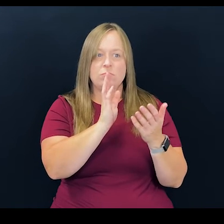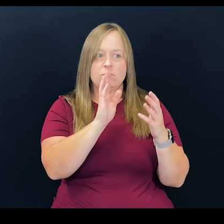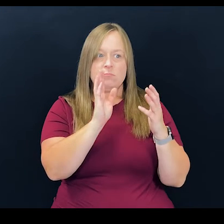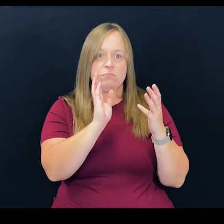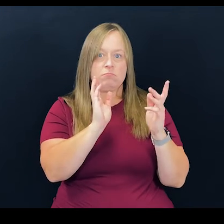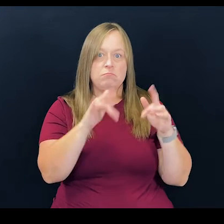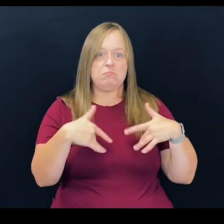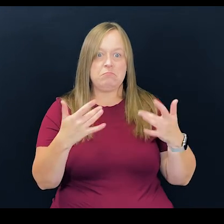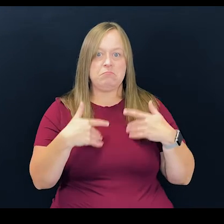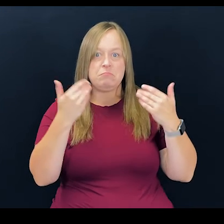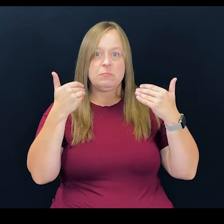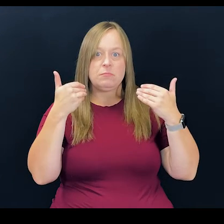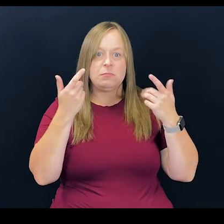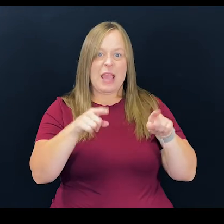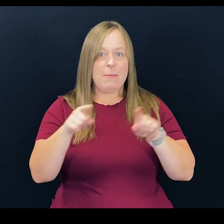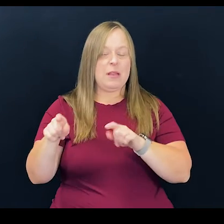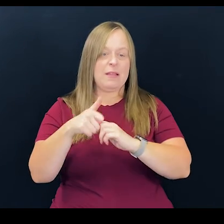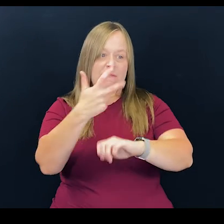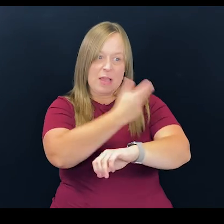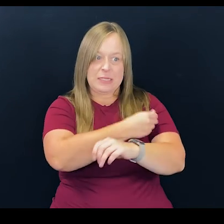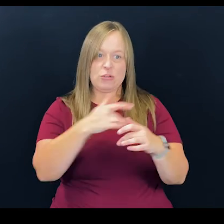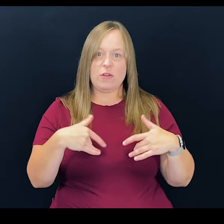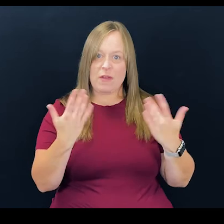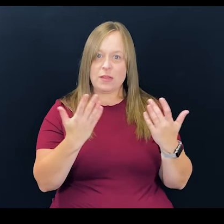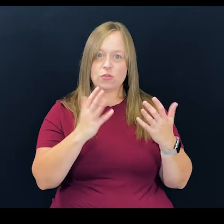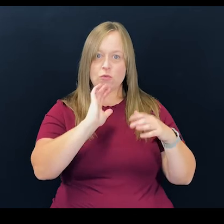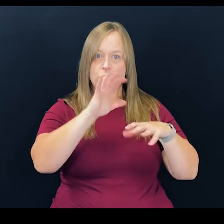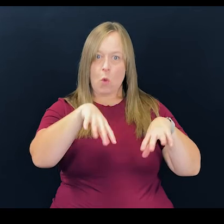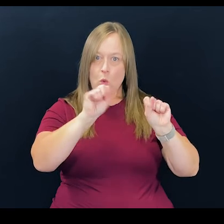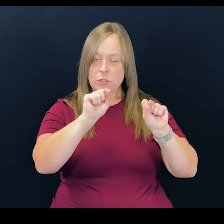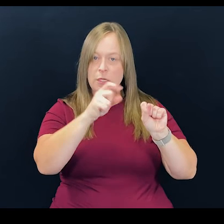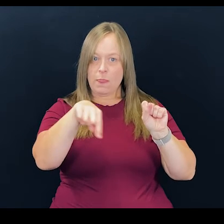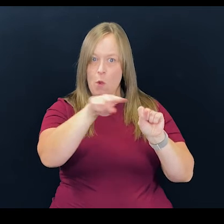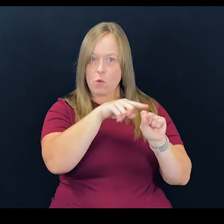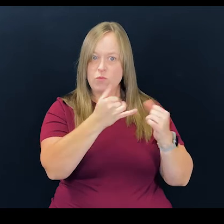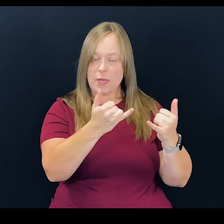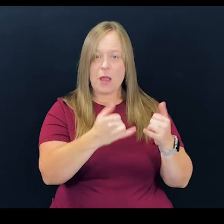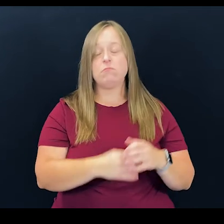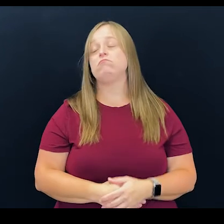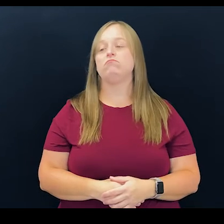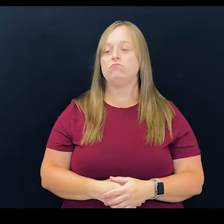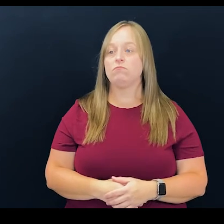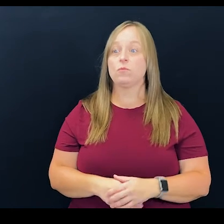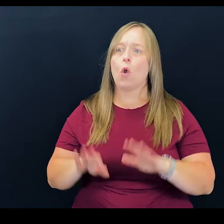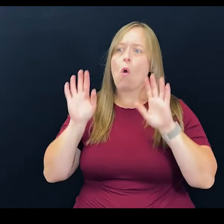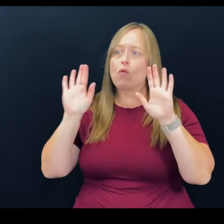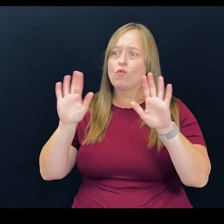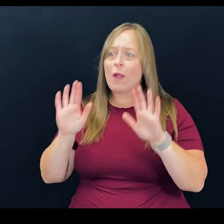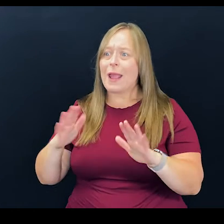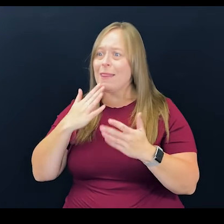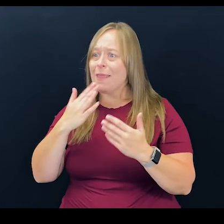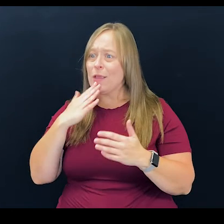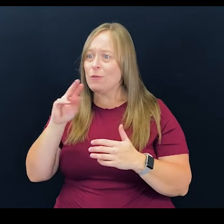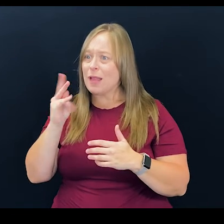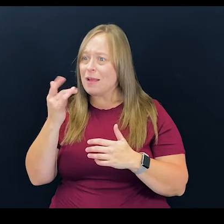y ellos están poniendo bastantes eventos, más que todo de vacunación. Perfecto. Gracias, Nelson.